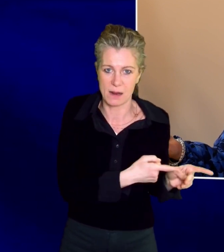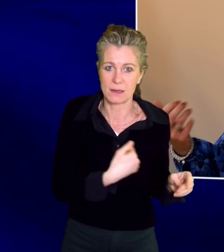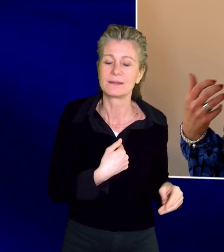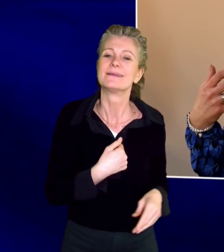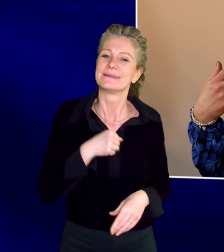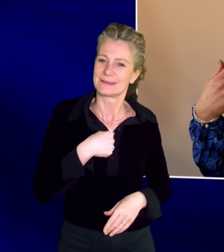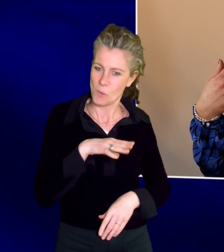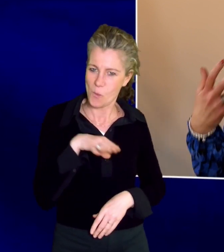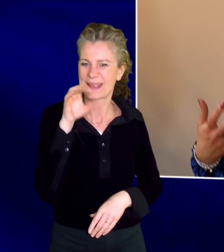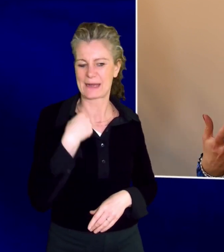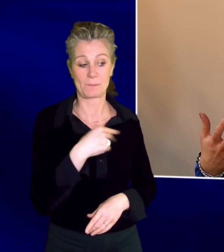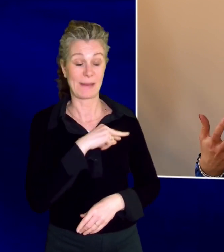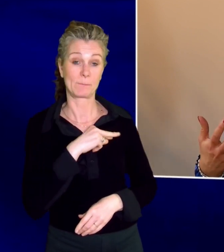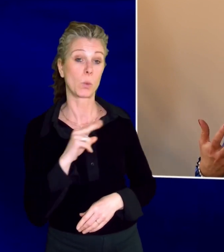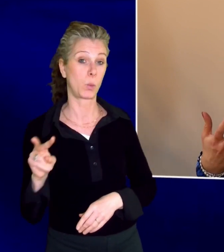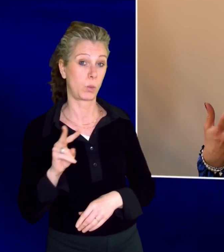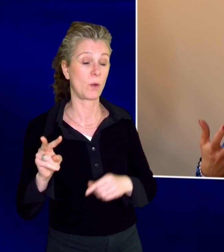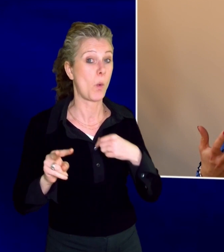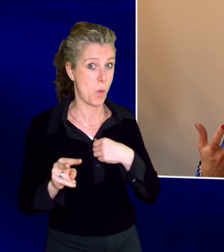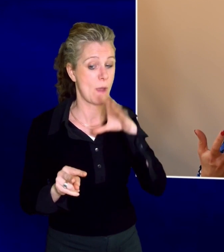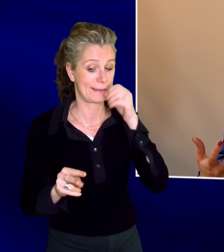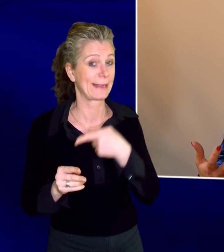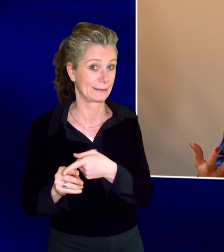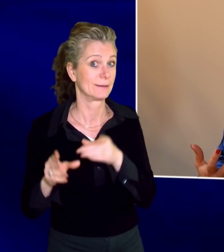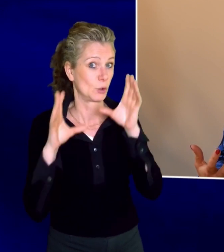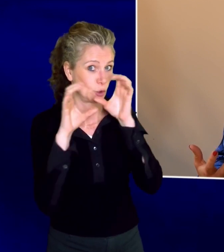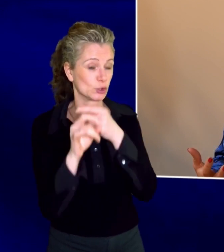En wij hebben aan een half woord genoeg om ECHT te snappen hoe dat is.